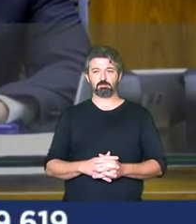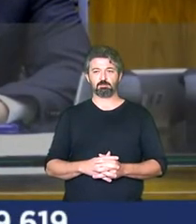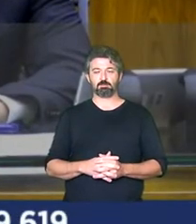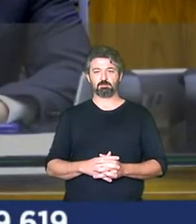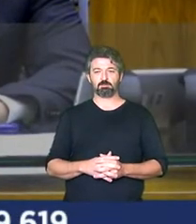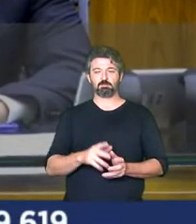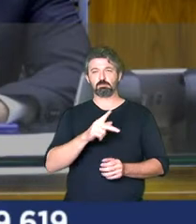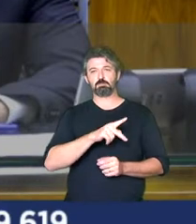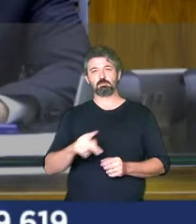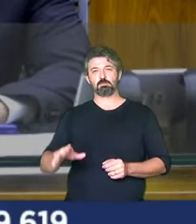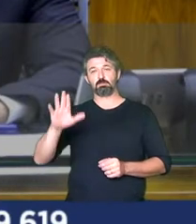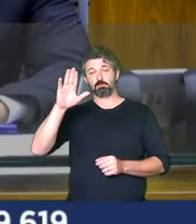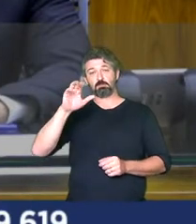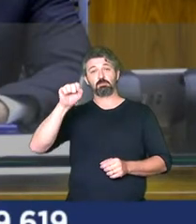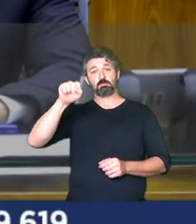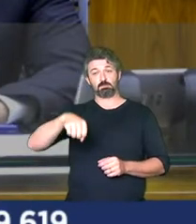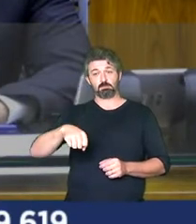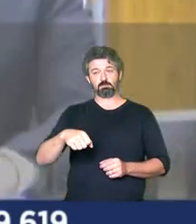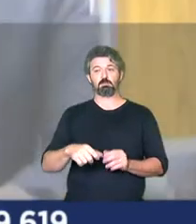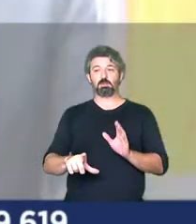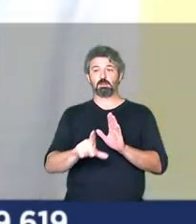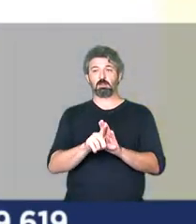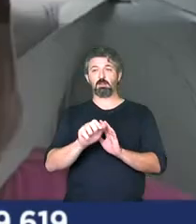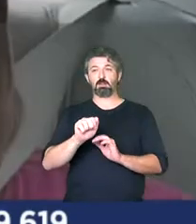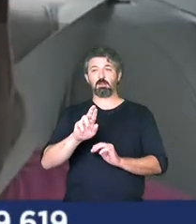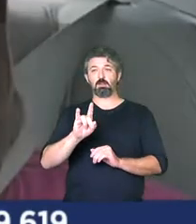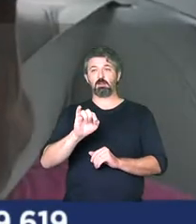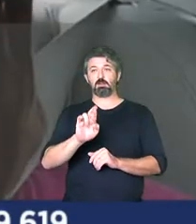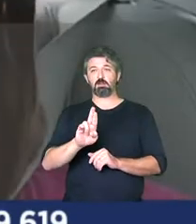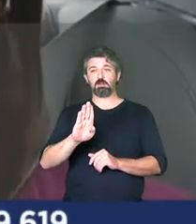[PRESIDENTE]: PSOL? -- [DEPUTADA]: PRESIDENTE O PSOL ORIENTA SIM A LEI ALDIR BLANC 2 QUE VAI